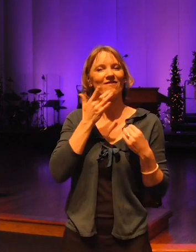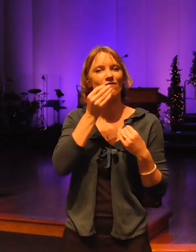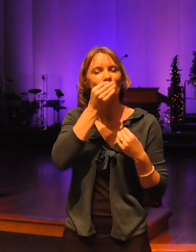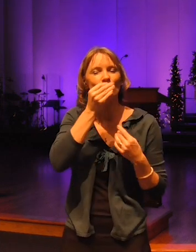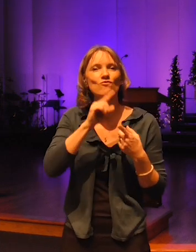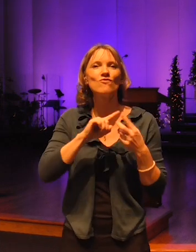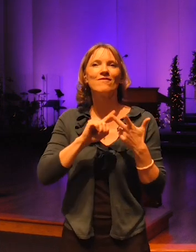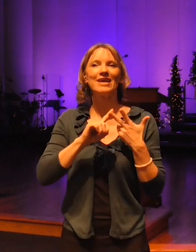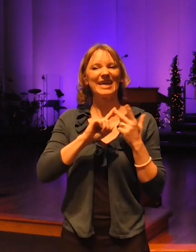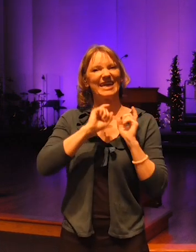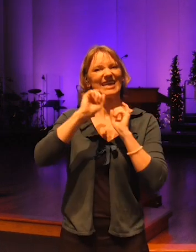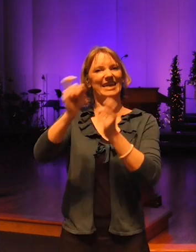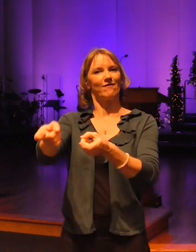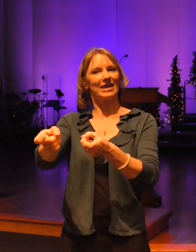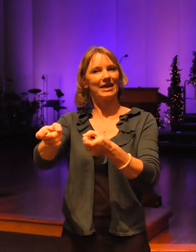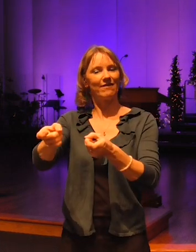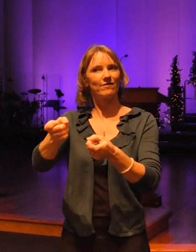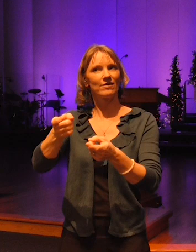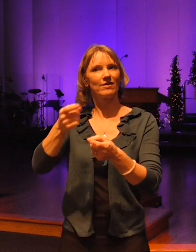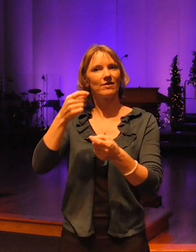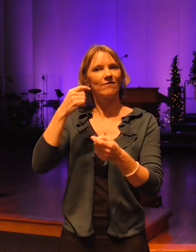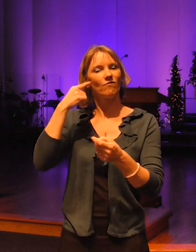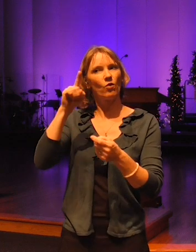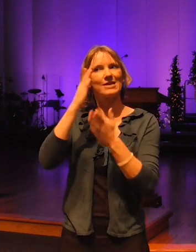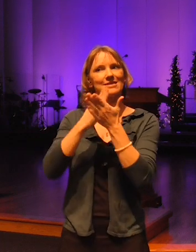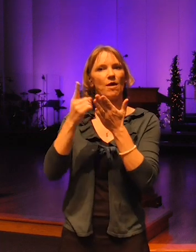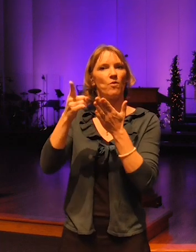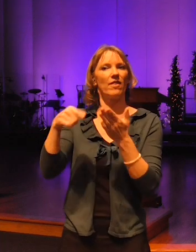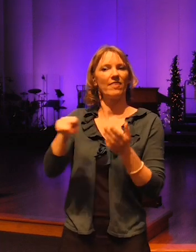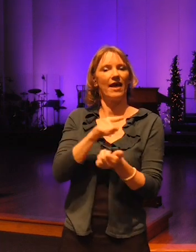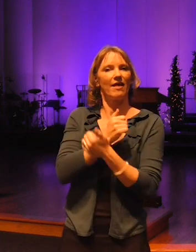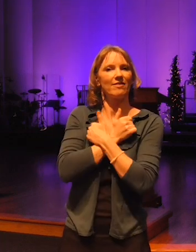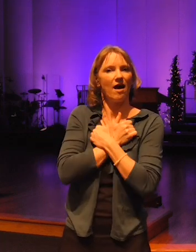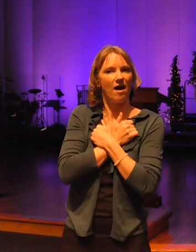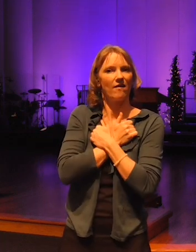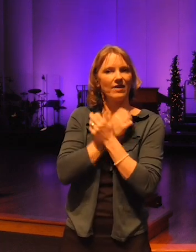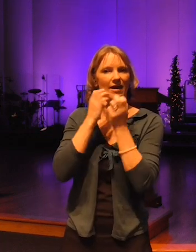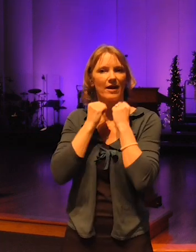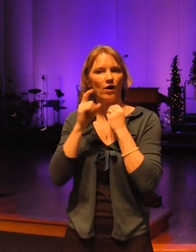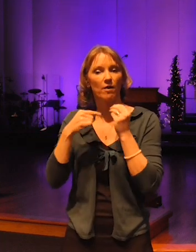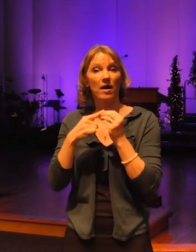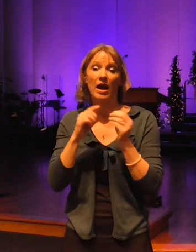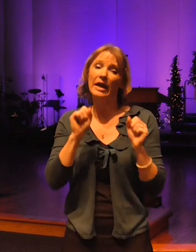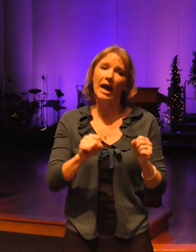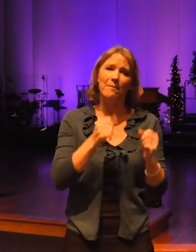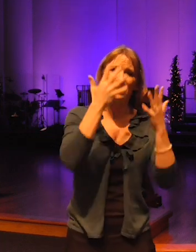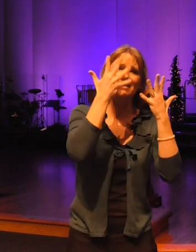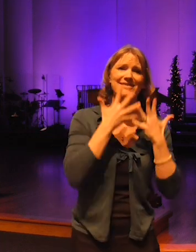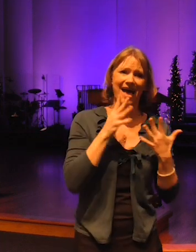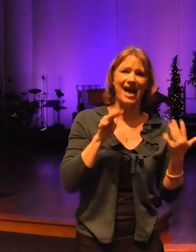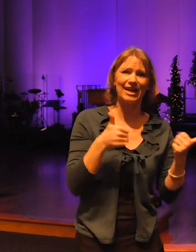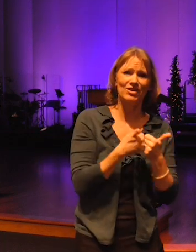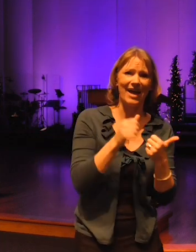alguien a quien amarlo y cuidarlo puede ser un desafío triste, aquí es donde está el dolor, como Cody